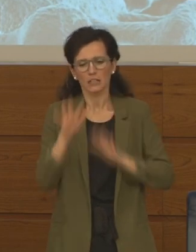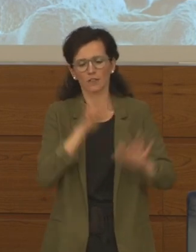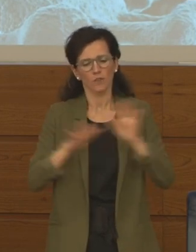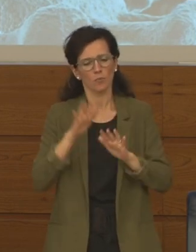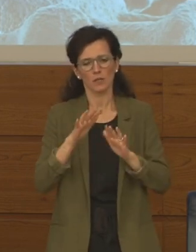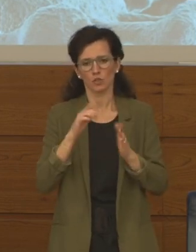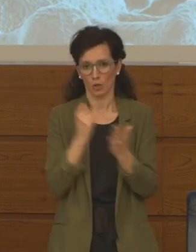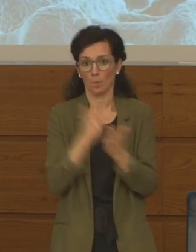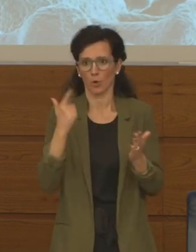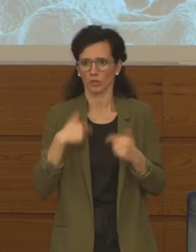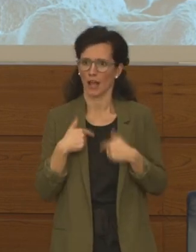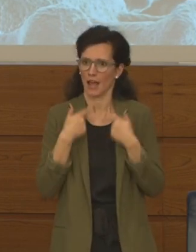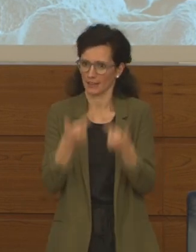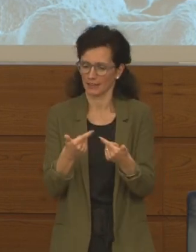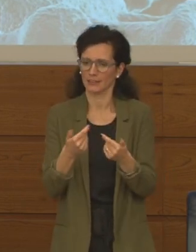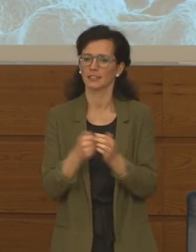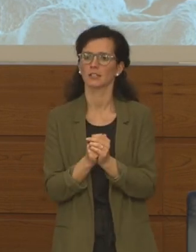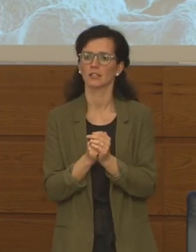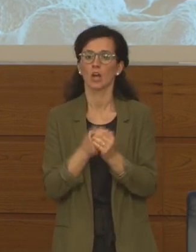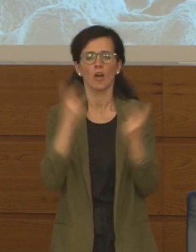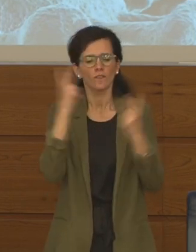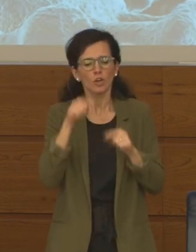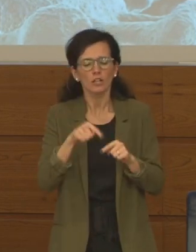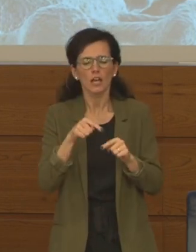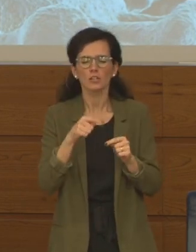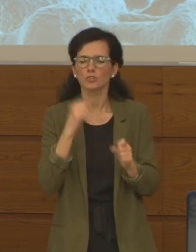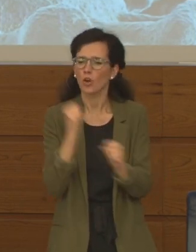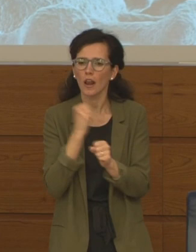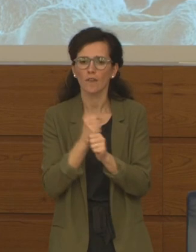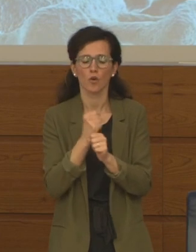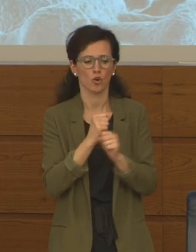Per ora c'è un grande lavoro di rintraccio dei contatti